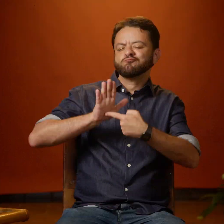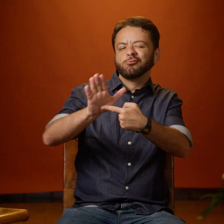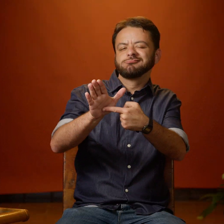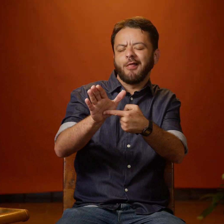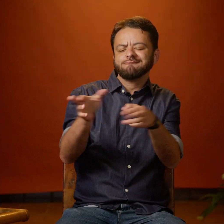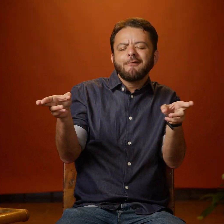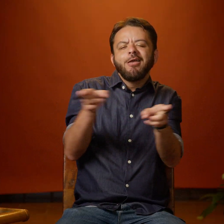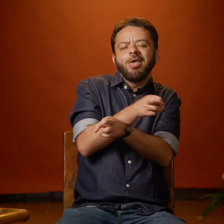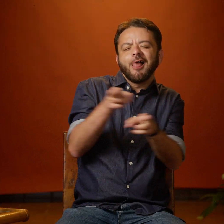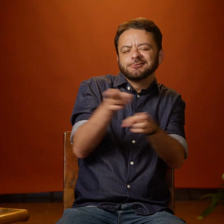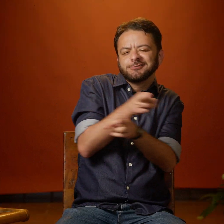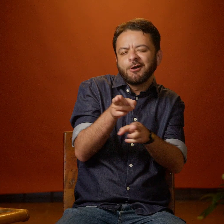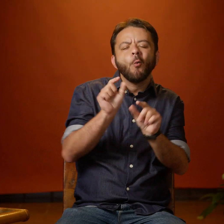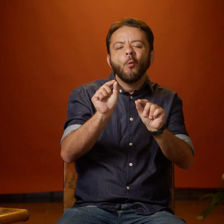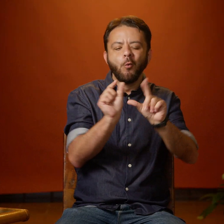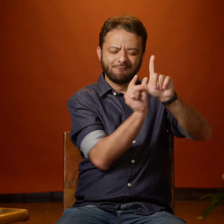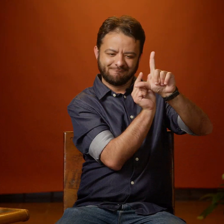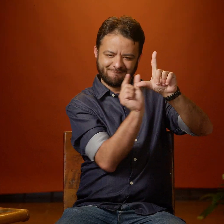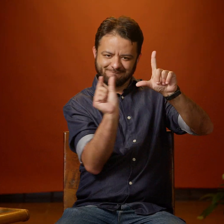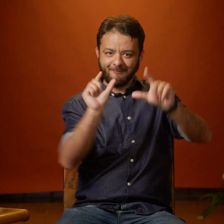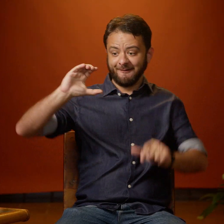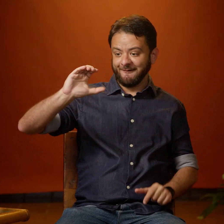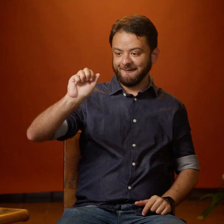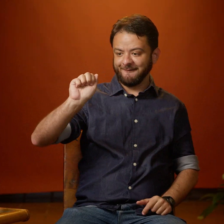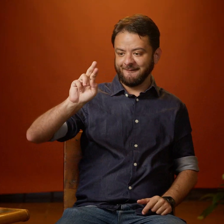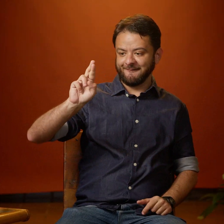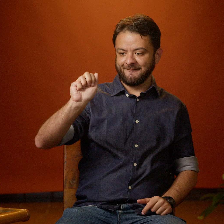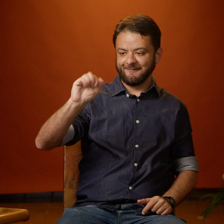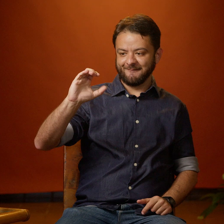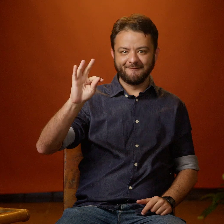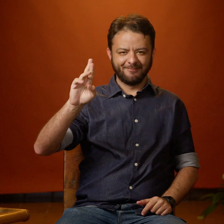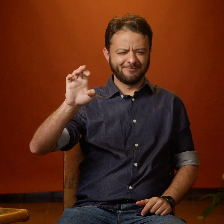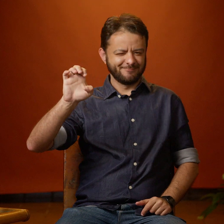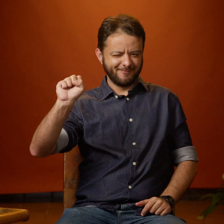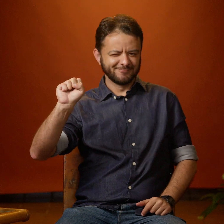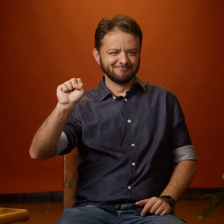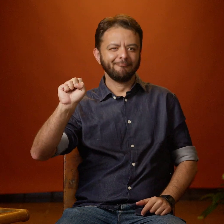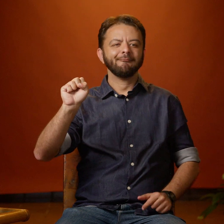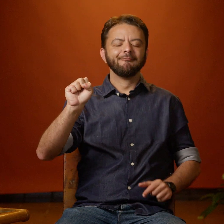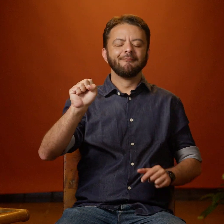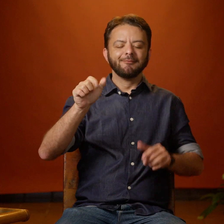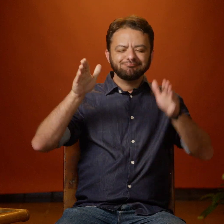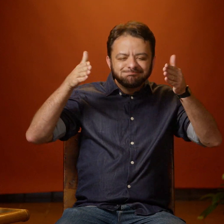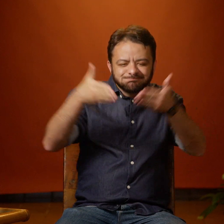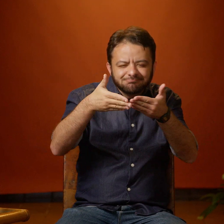e o número de caracteres devem ser de, de 16 a até 25 A partir de 160 palavras por minuto